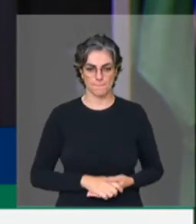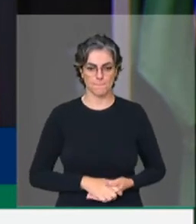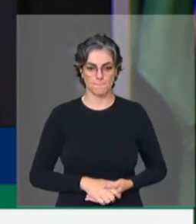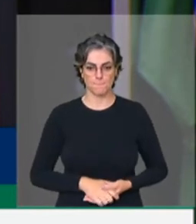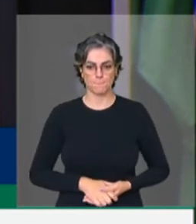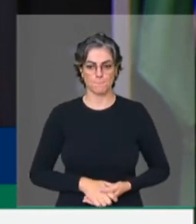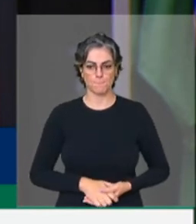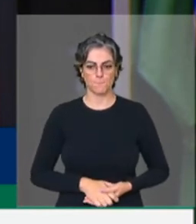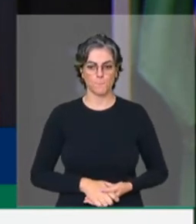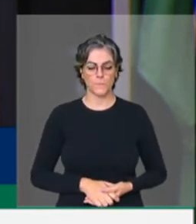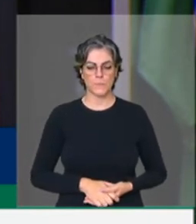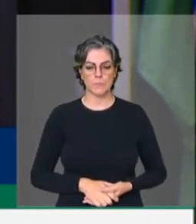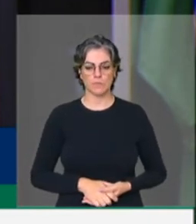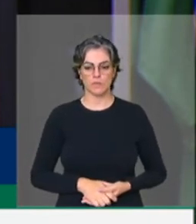INICIALMENTE FAZER UM RESGATE HISTÓRICO DO PAPEL DESTA